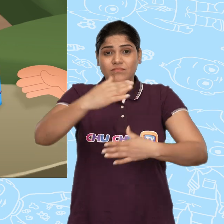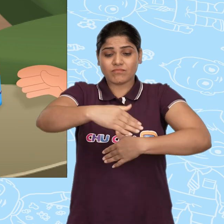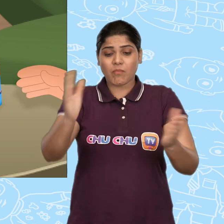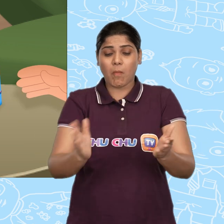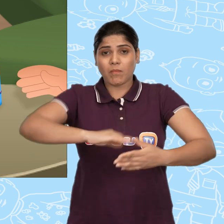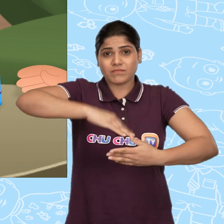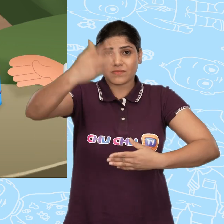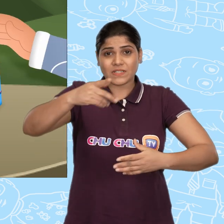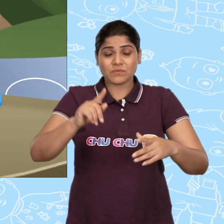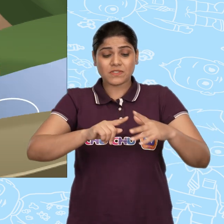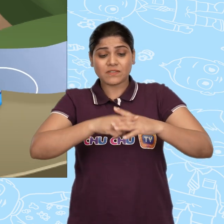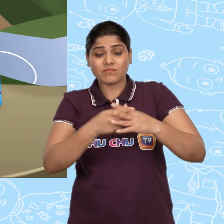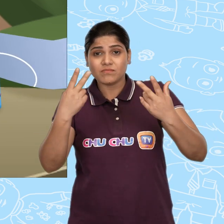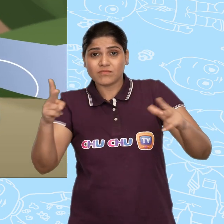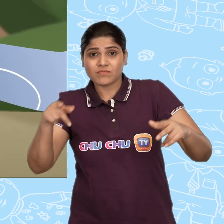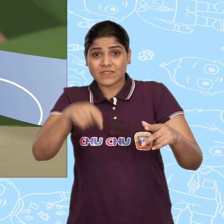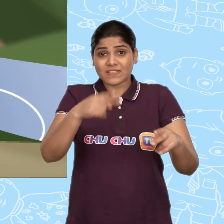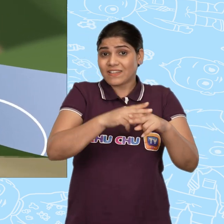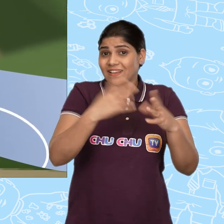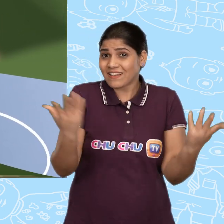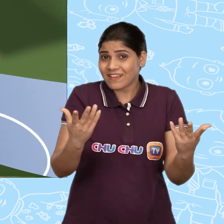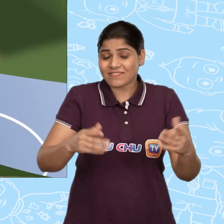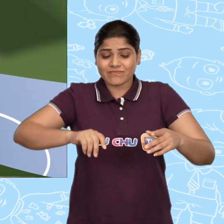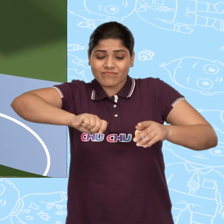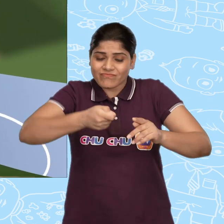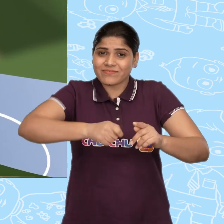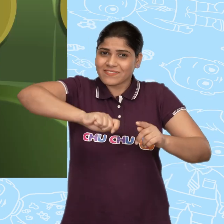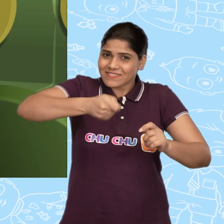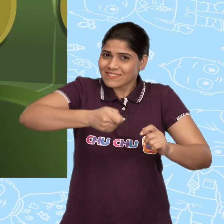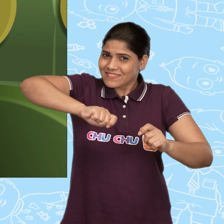और उसमे से एक औज़ार निकाला जिसका नाम था पेंचकस